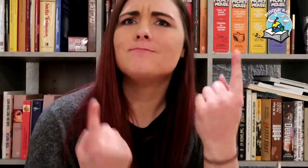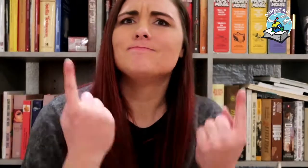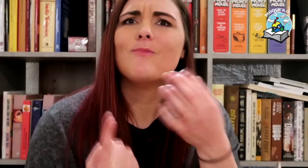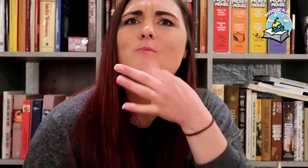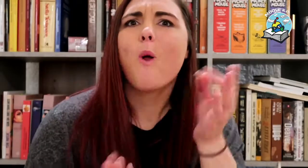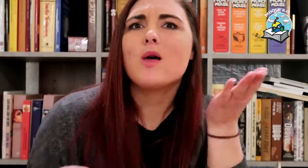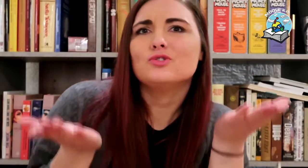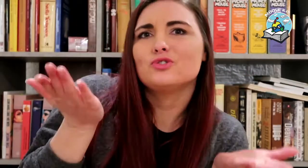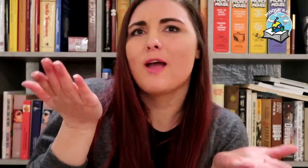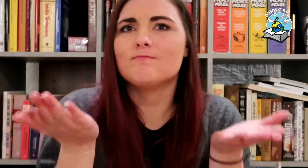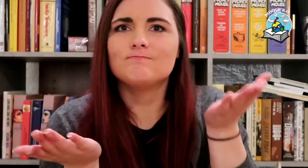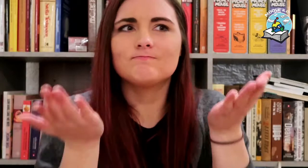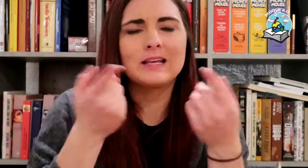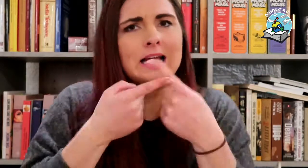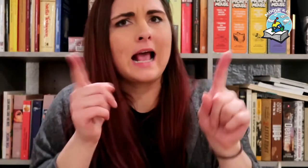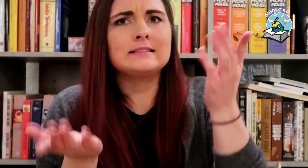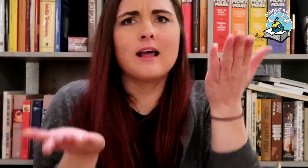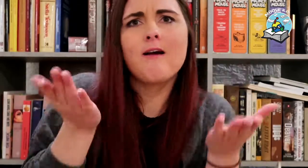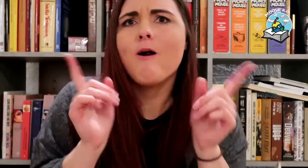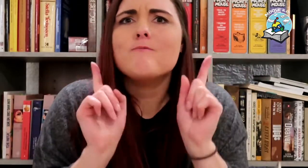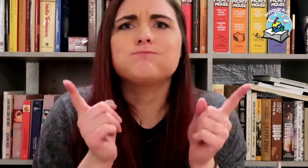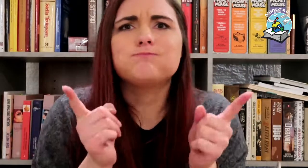Kaj je boljše? Razlika, kaj?